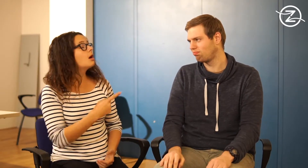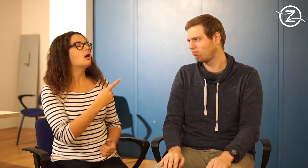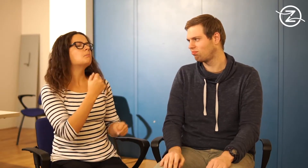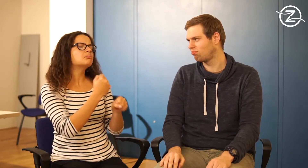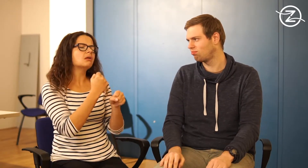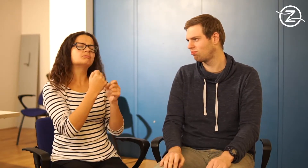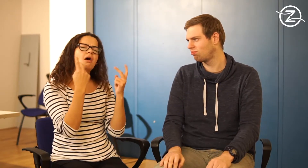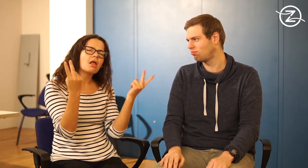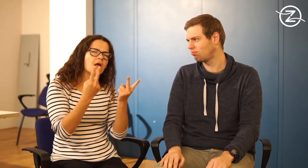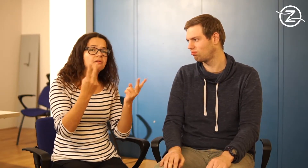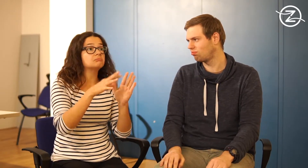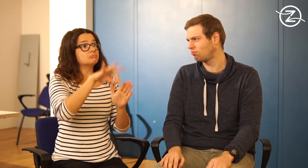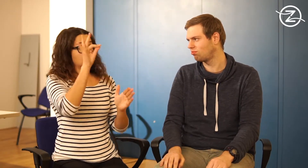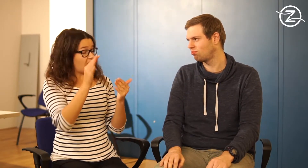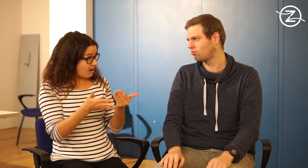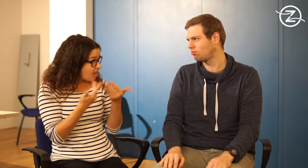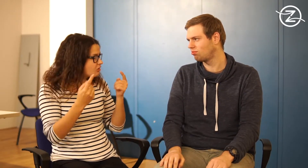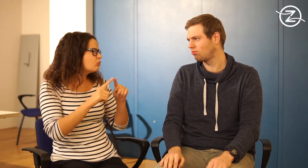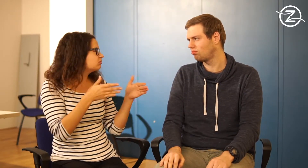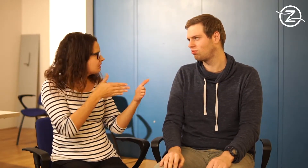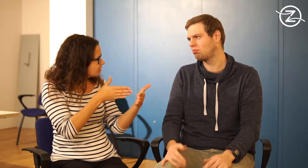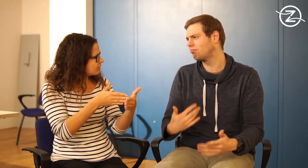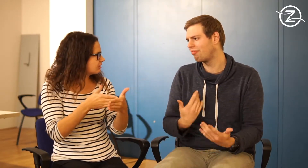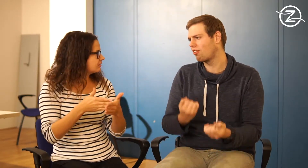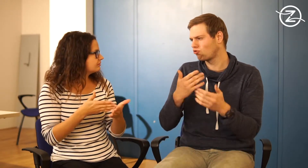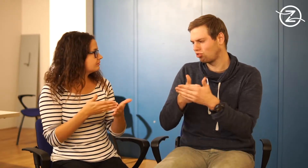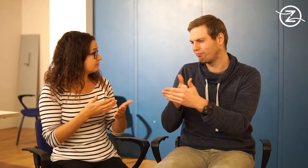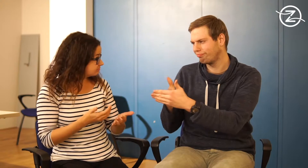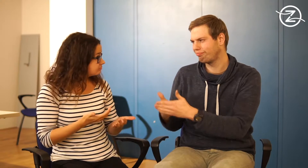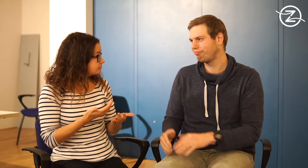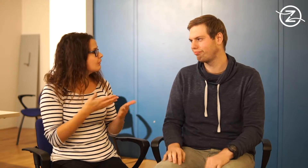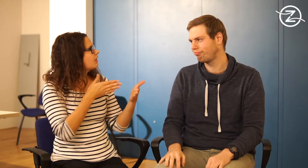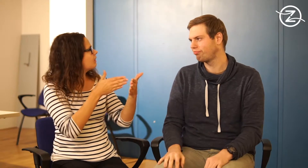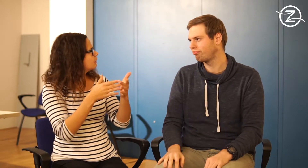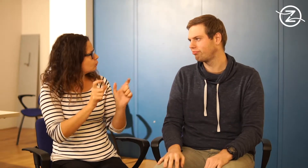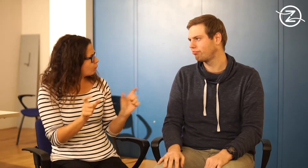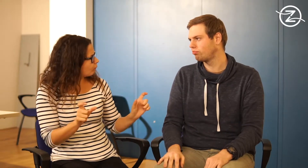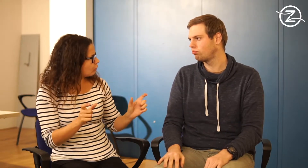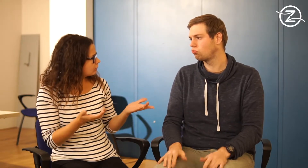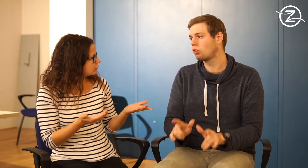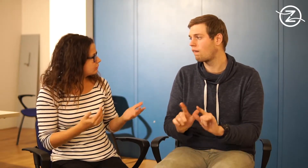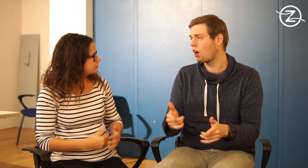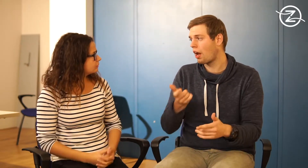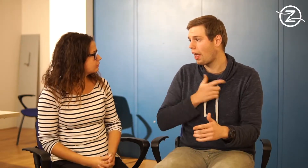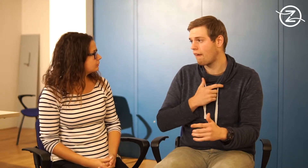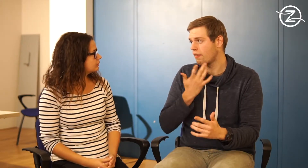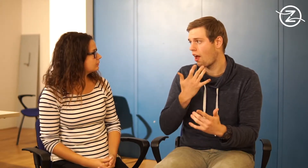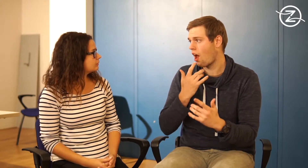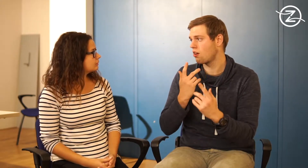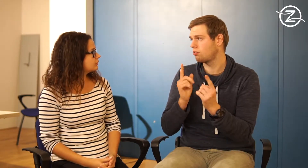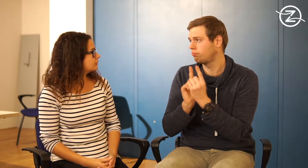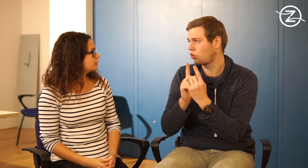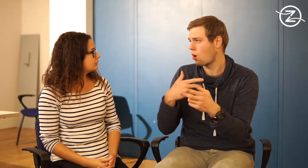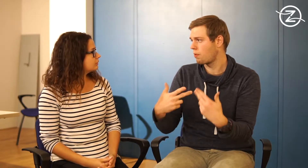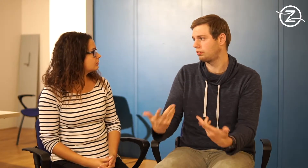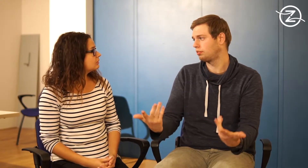Hledá se ti práce lehko? Těžko. A v čem je to těžké? Nevím, jak na to.